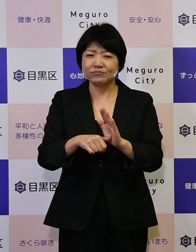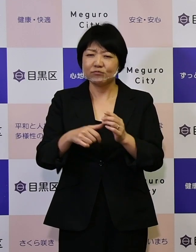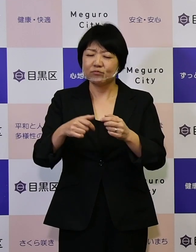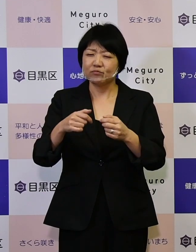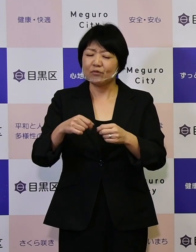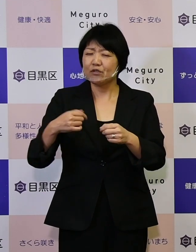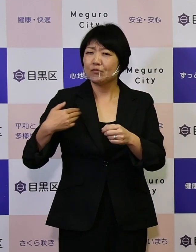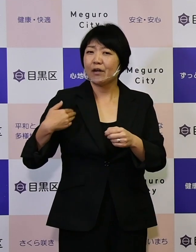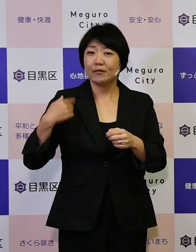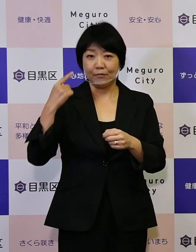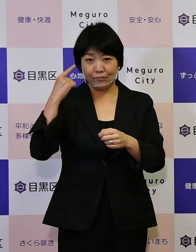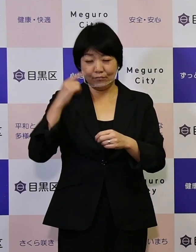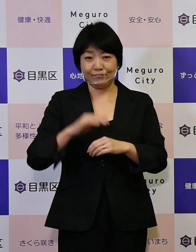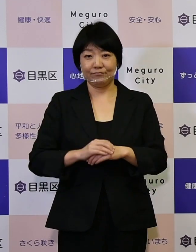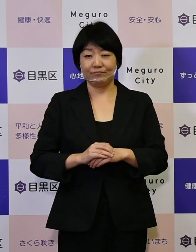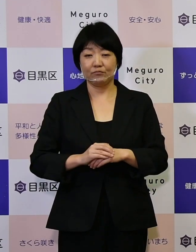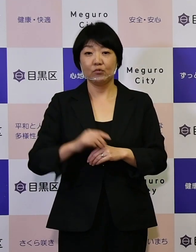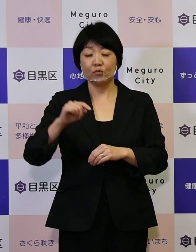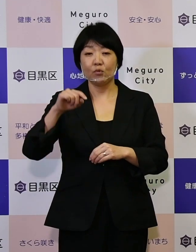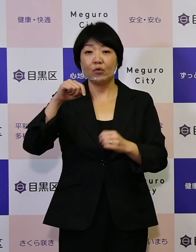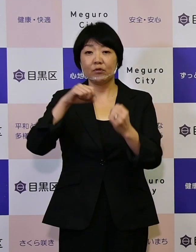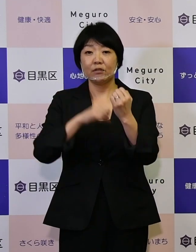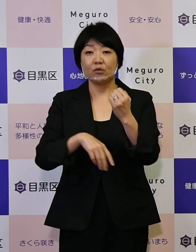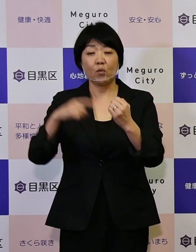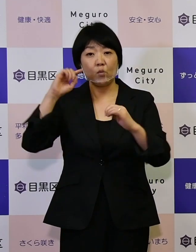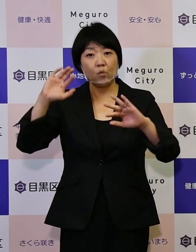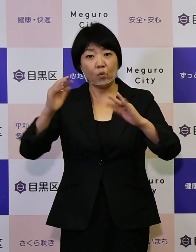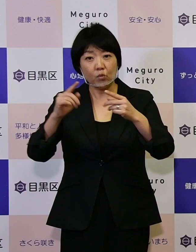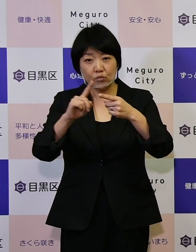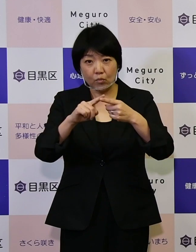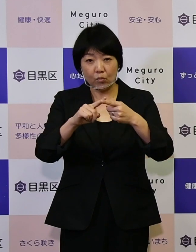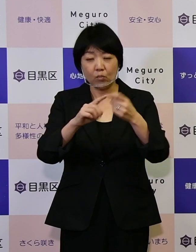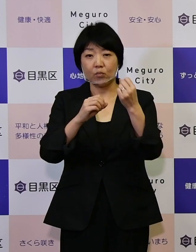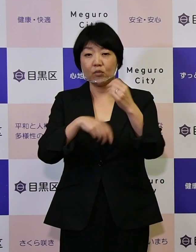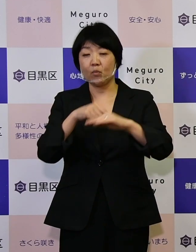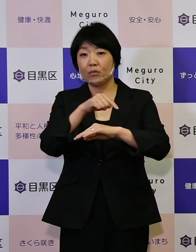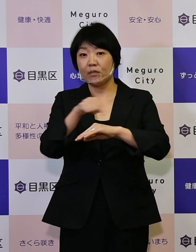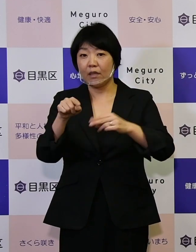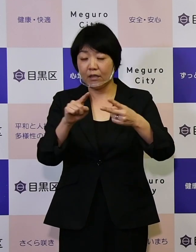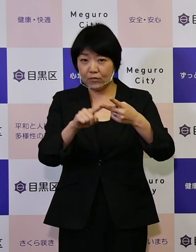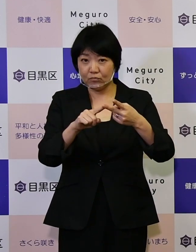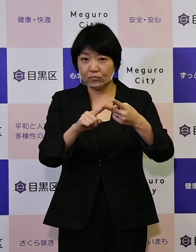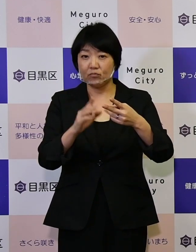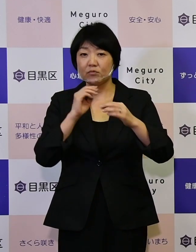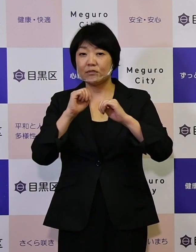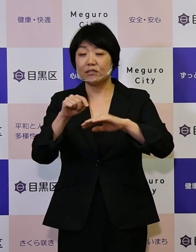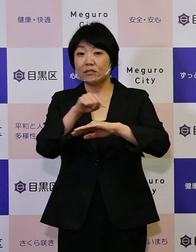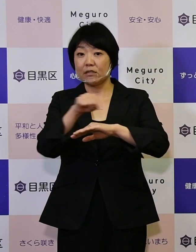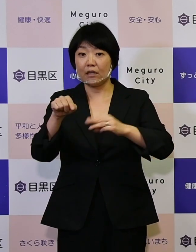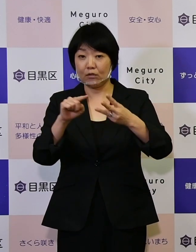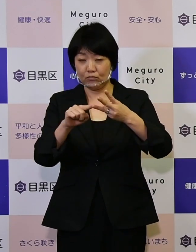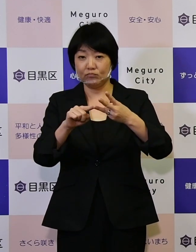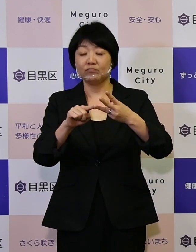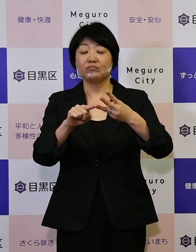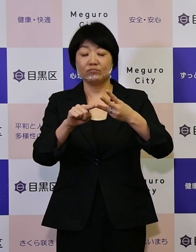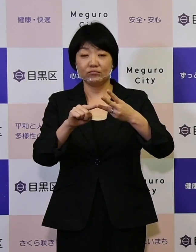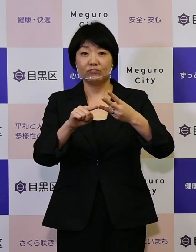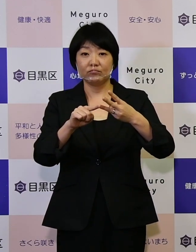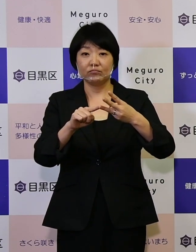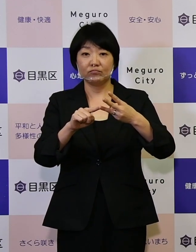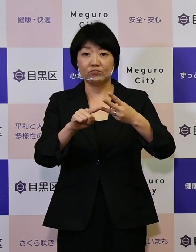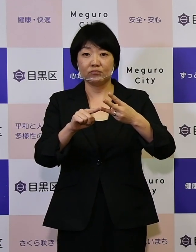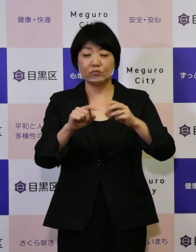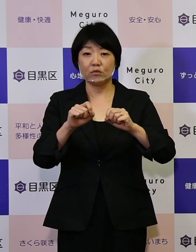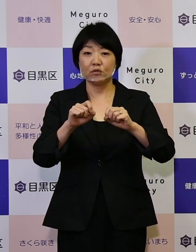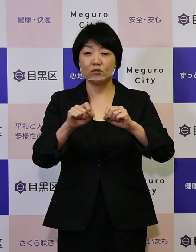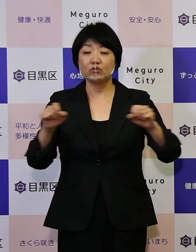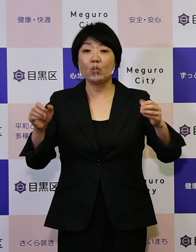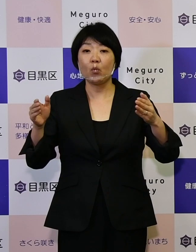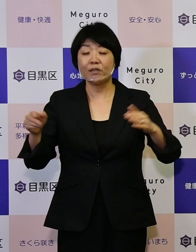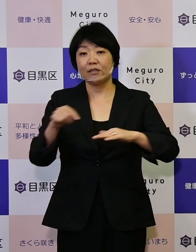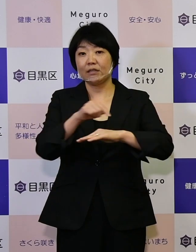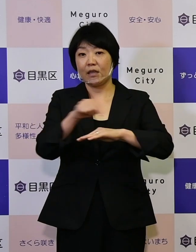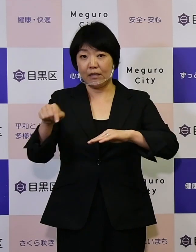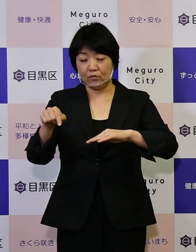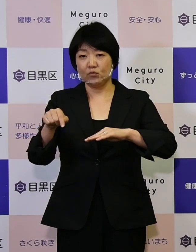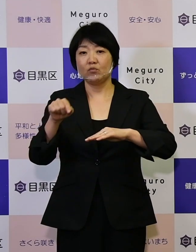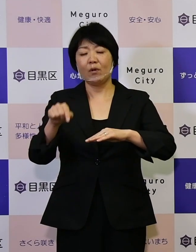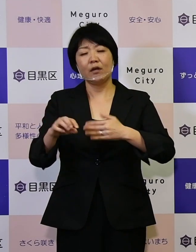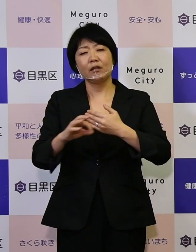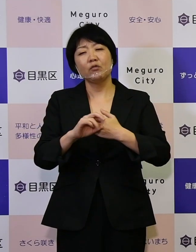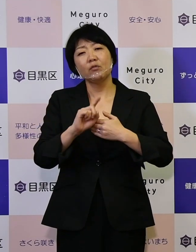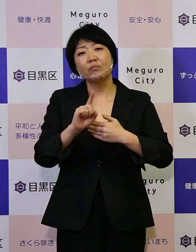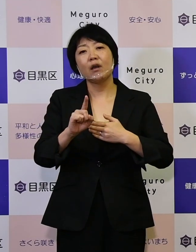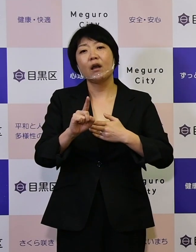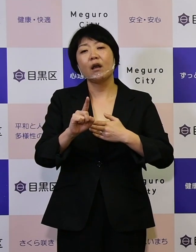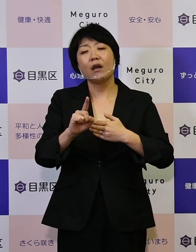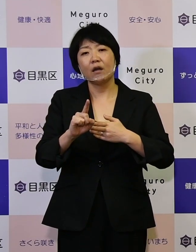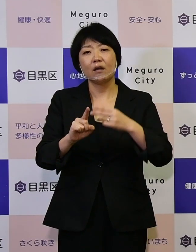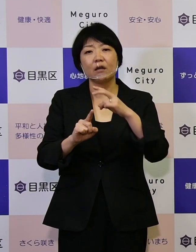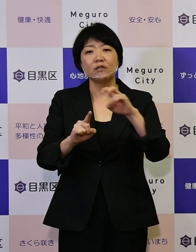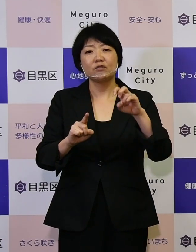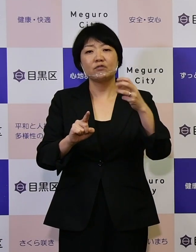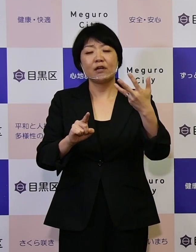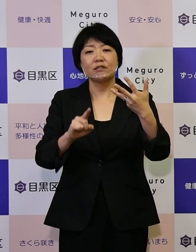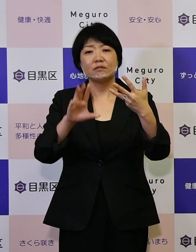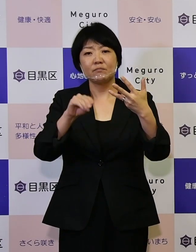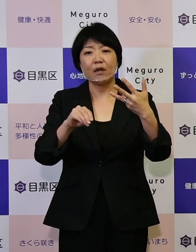この基本構想、基本計画、実施計画こういった長期計画は、 例えて言えば28万区民の皆さんが乗船する